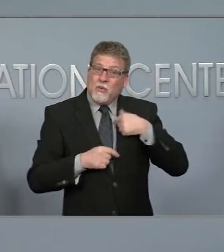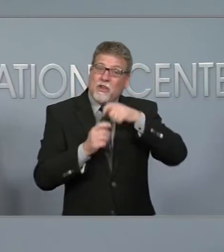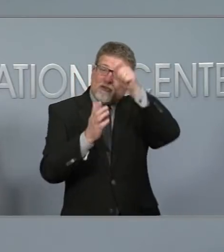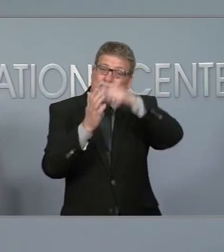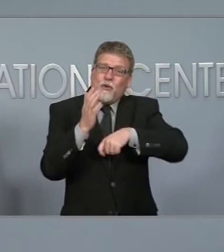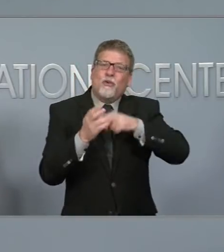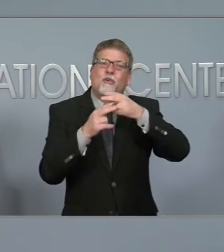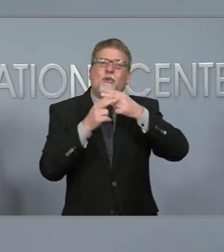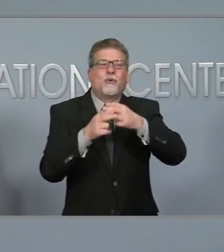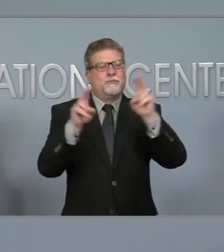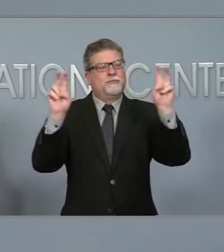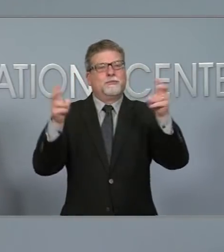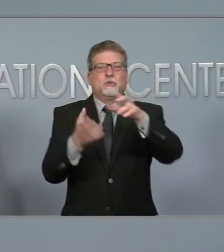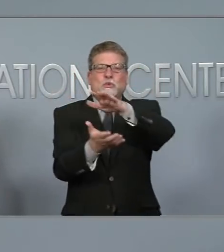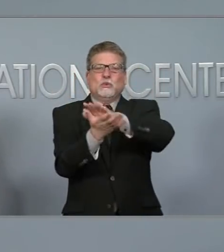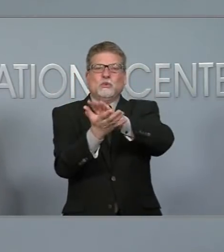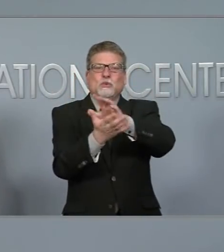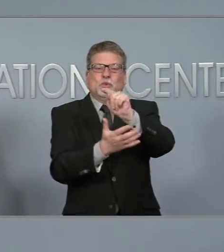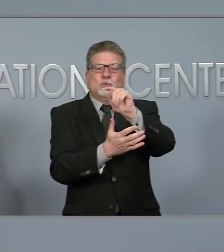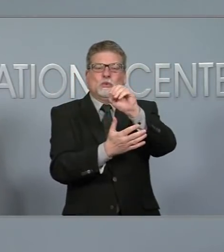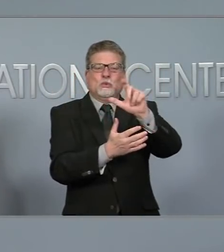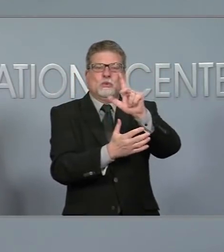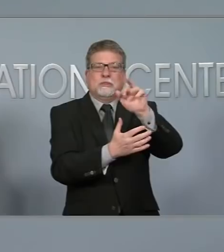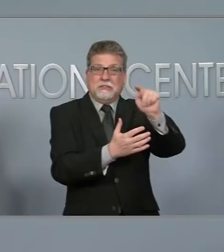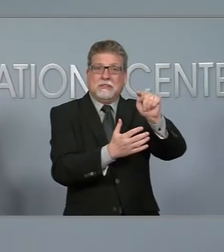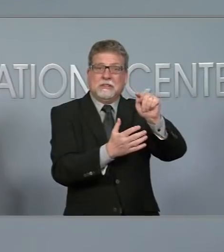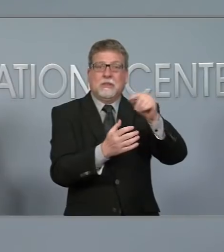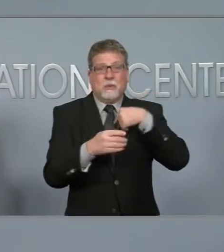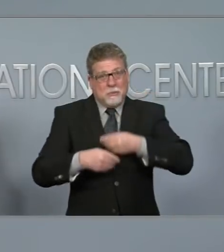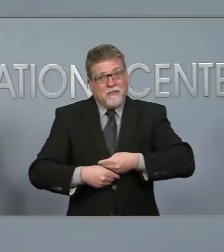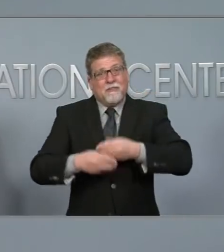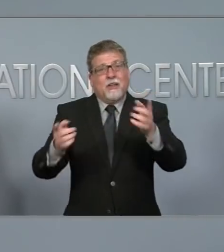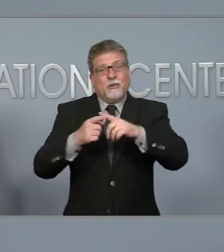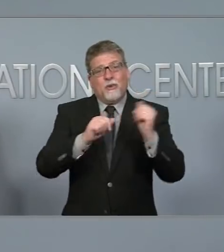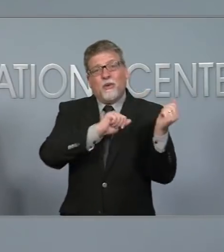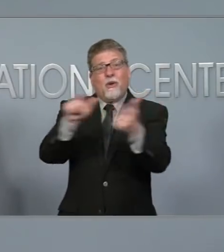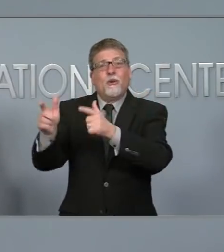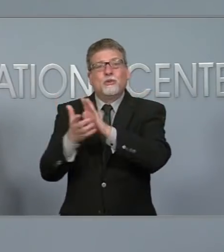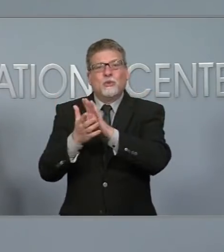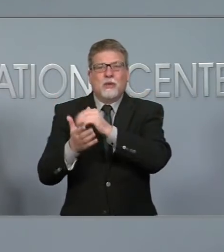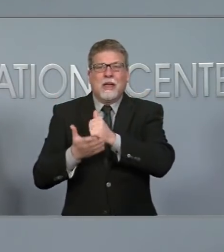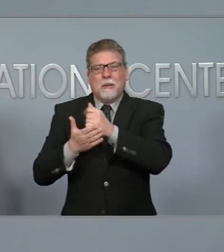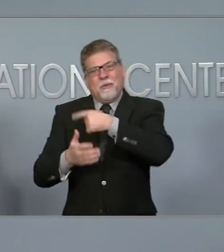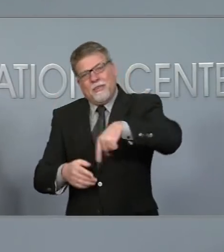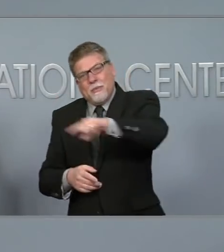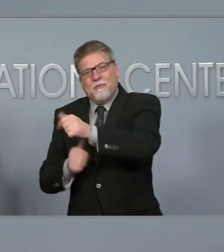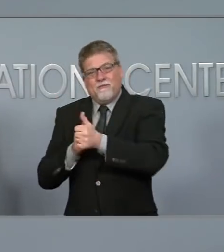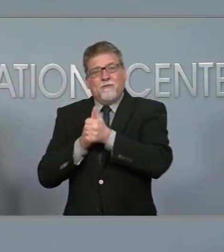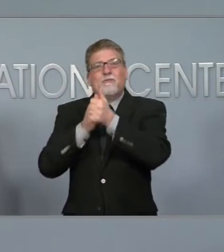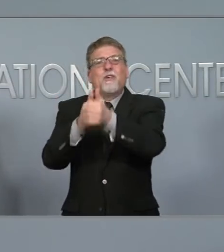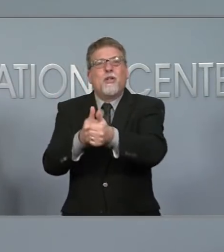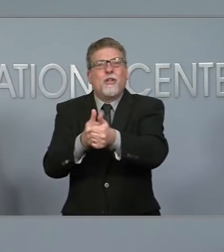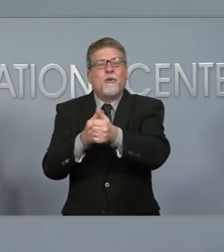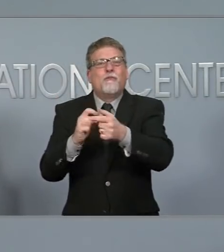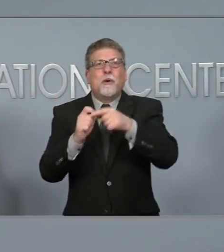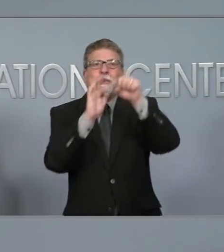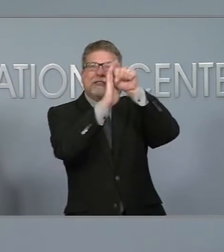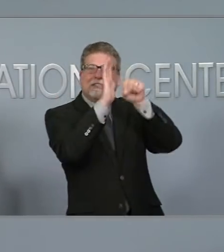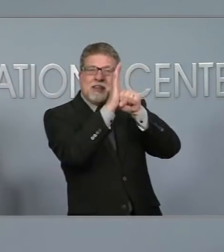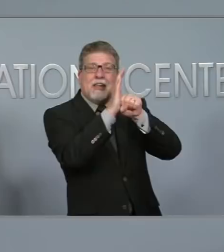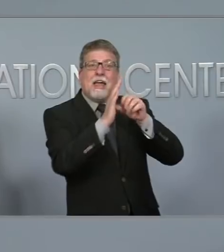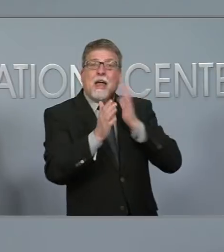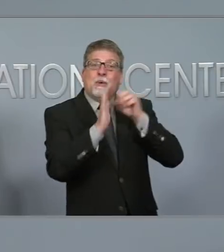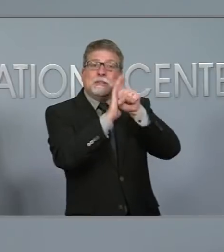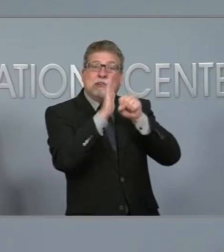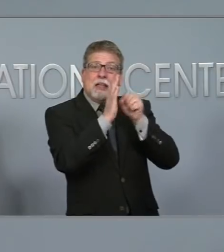oficiales en esta pandemia han